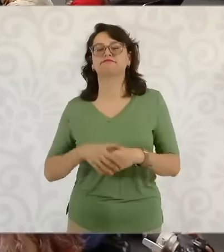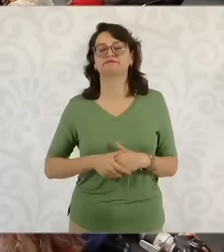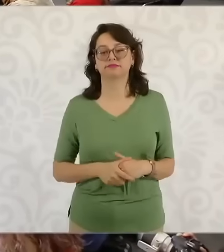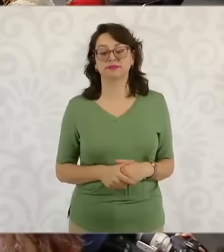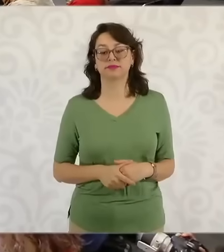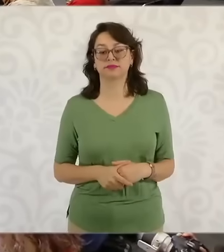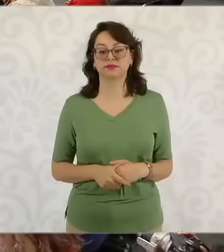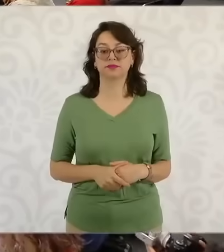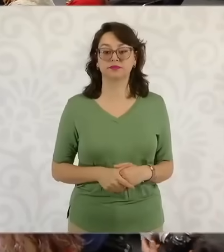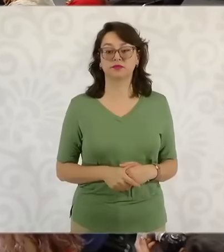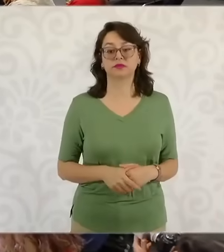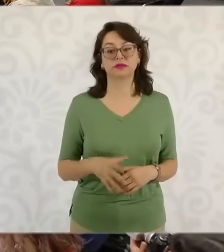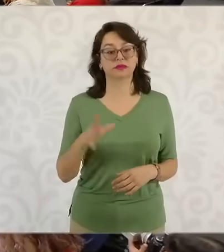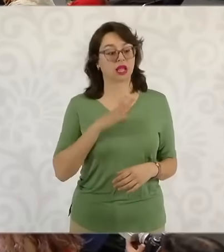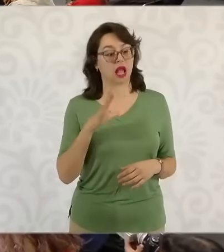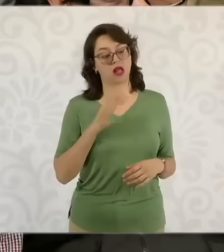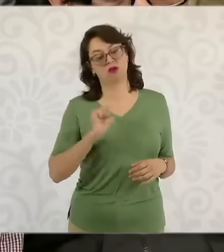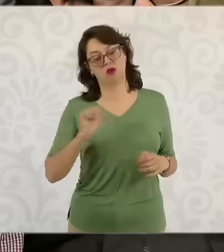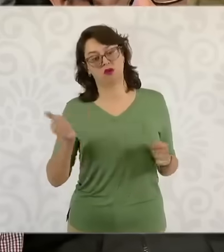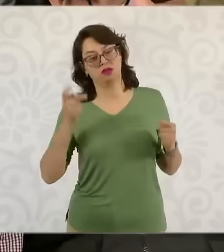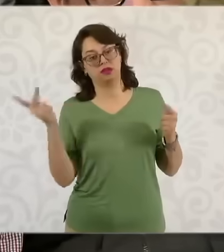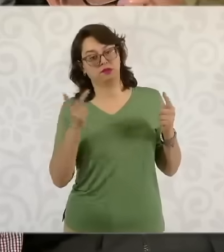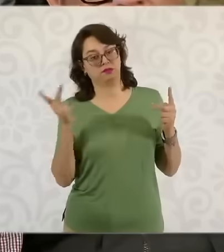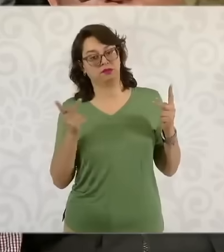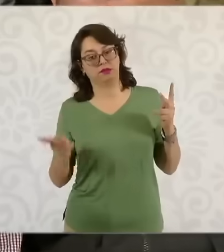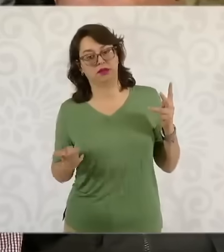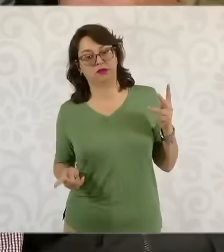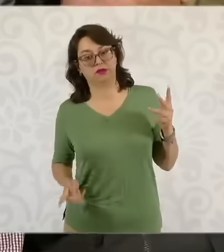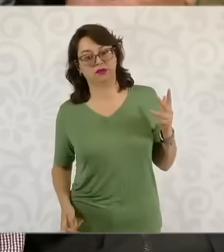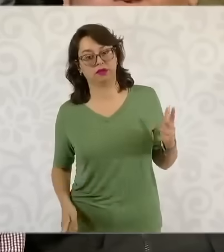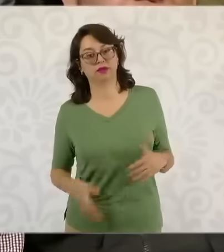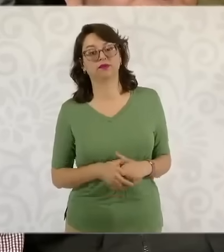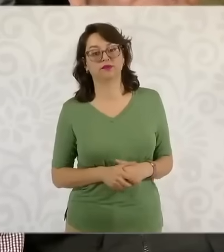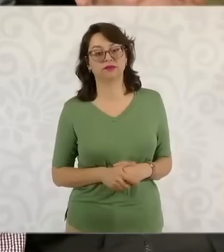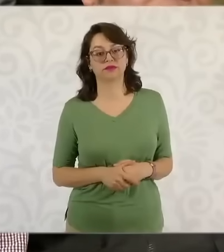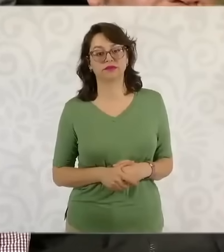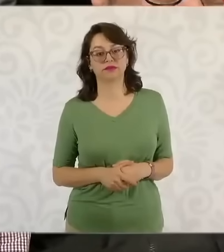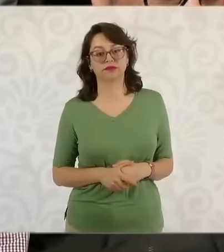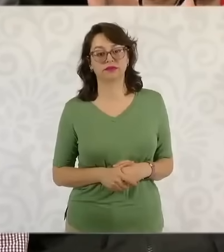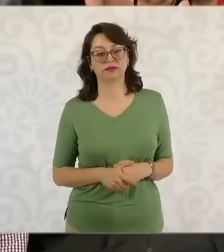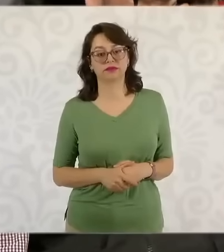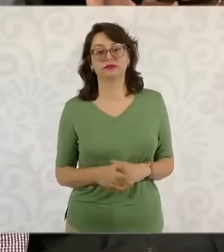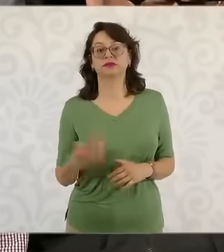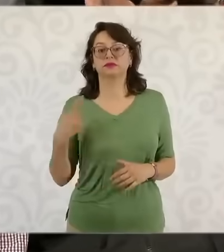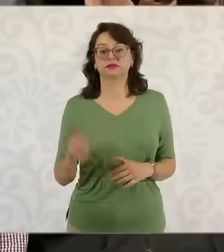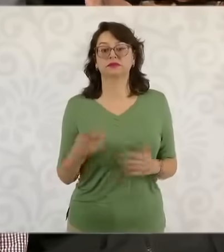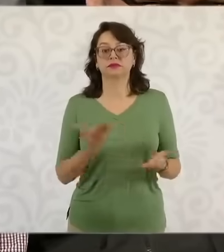bueno se me quedan unas cosas en el aquí pero ahora con hubo unos cambios acá en la en la en